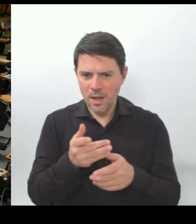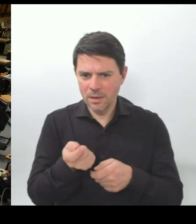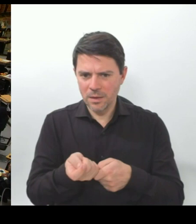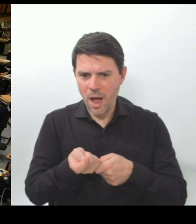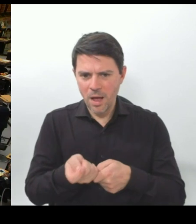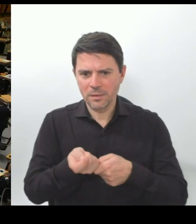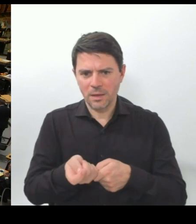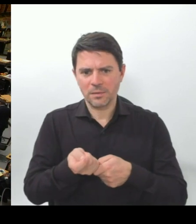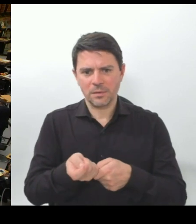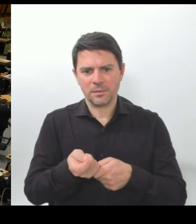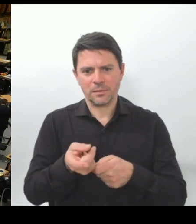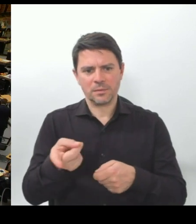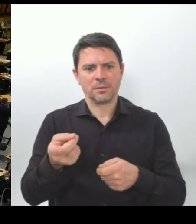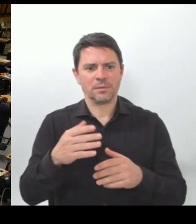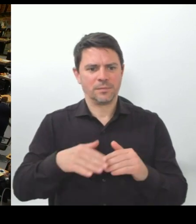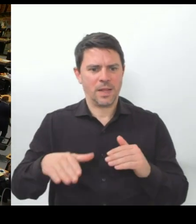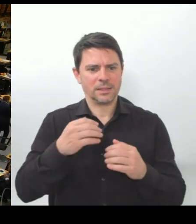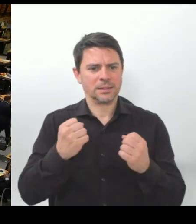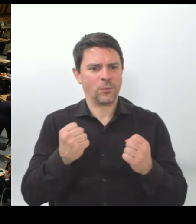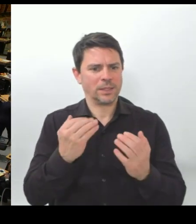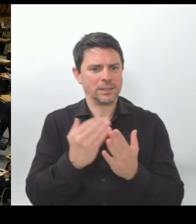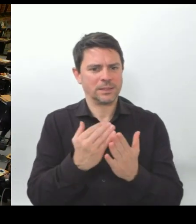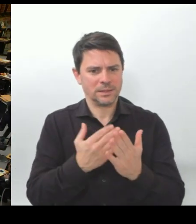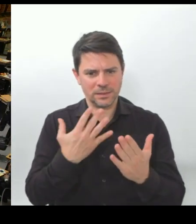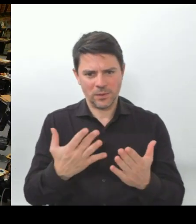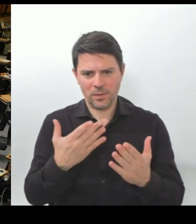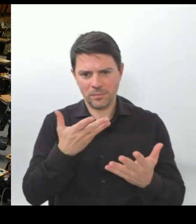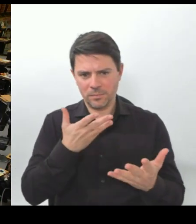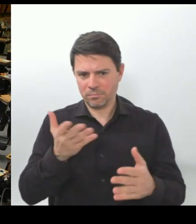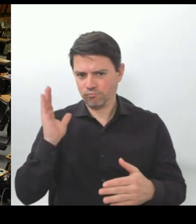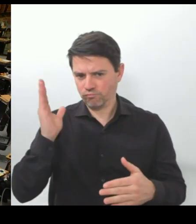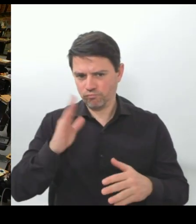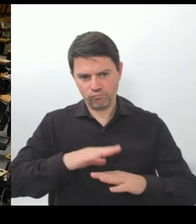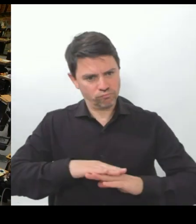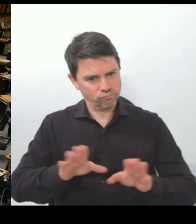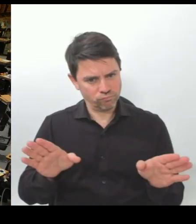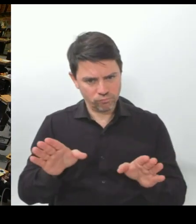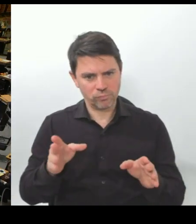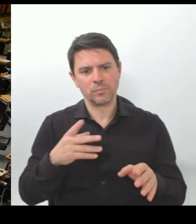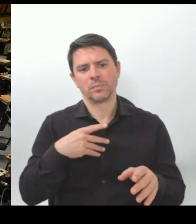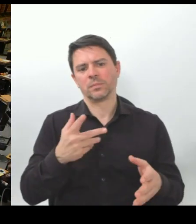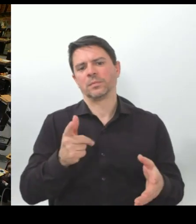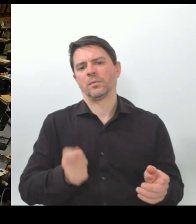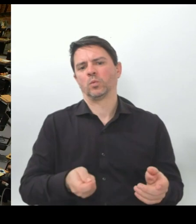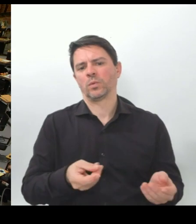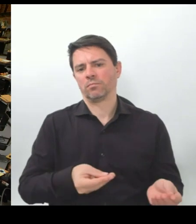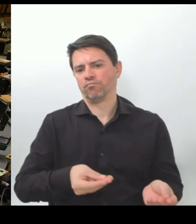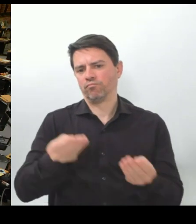wir so. Ich rufe auf den Tagesordnungspunkt 55 Antrag der Fraktion der CDU auf eine Entschließung auf Drucksache 19